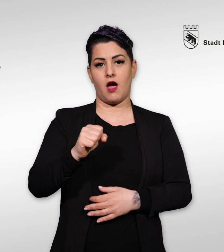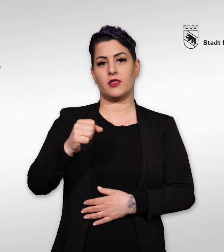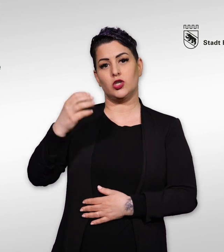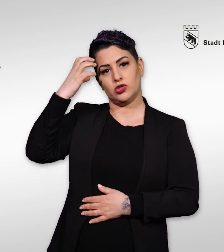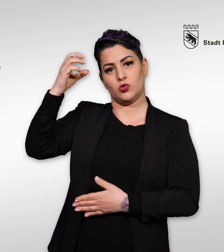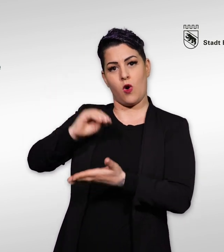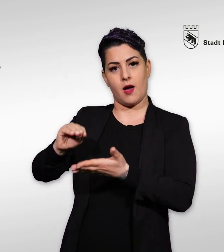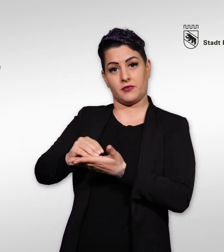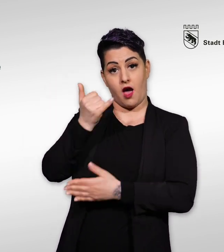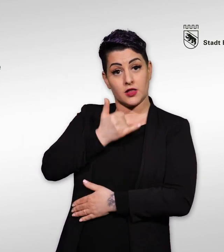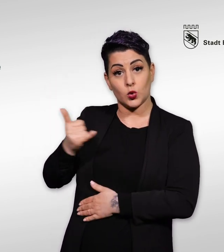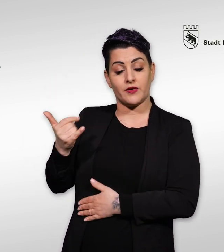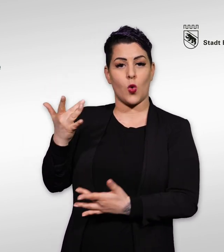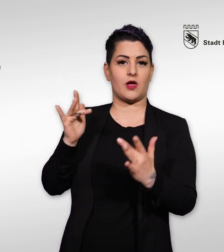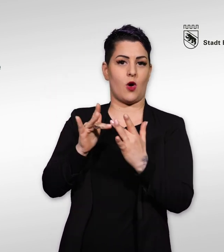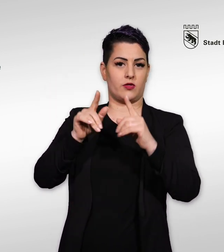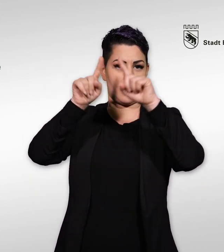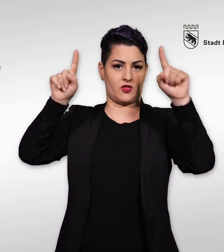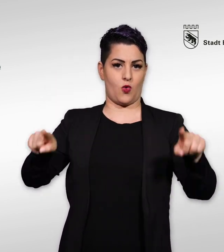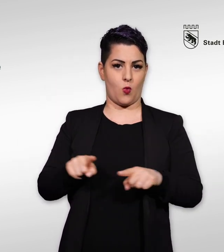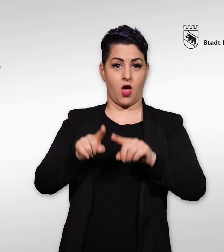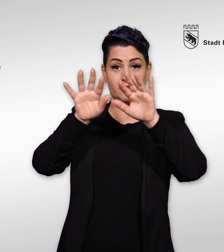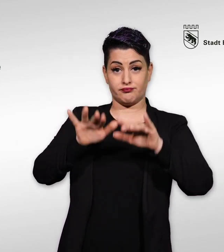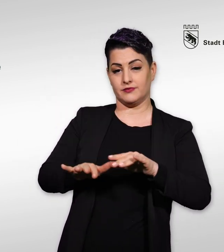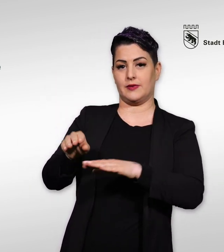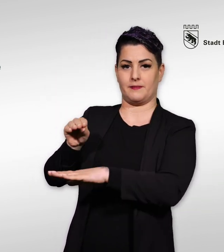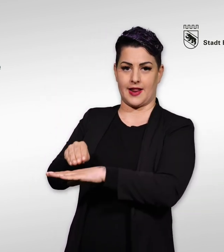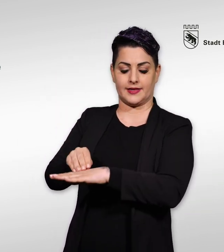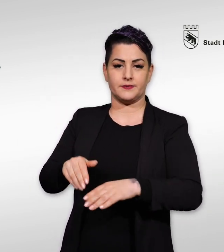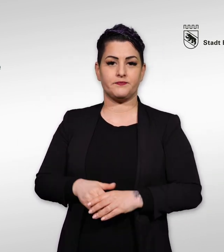Sie erreichen das Schulamt telefonisch oder über das Kontaktformular.